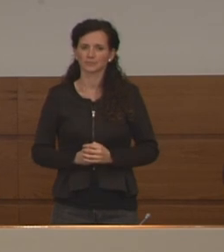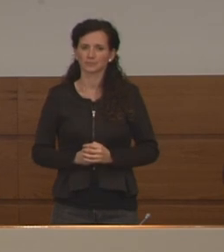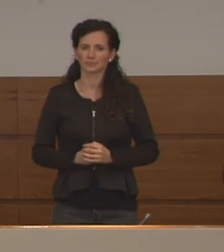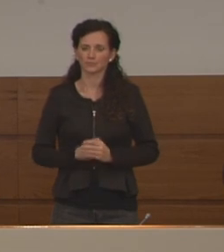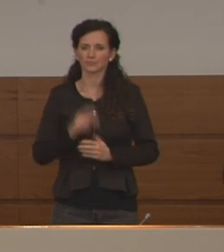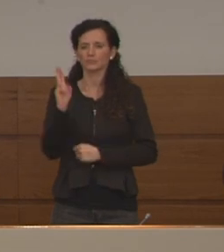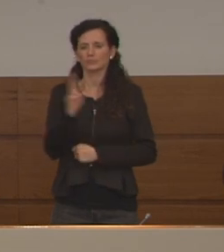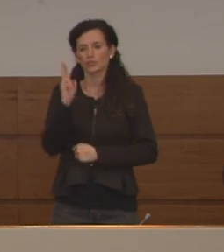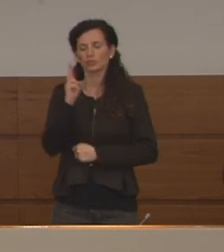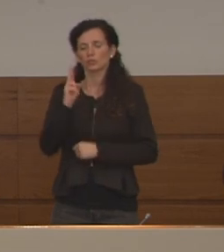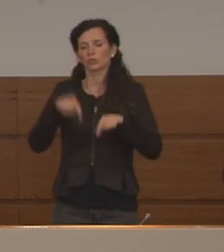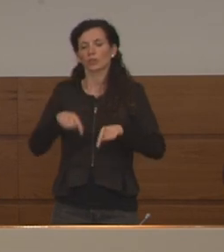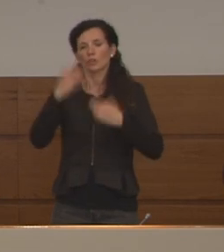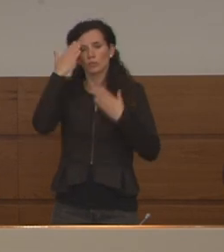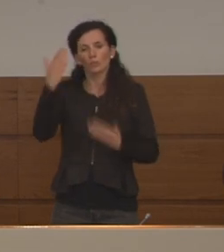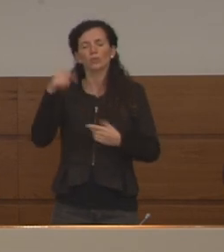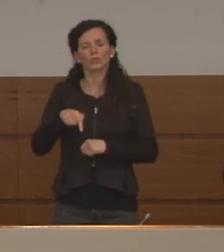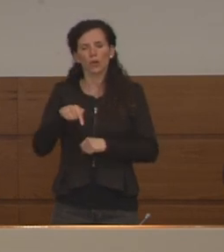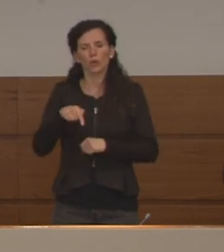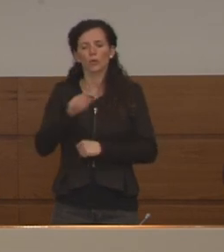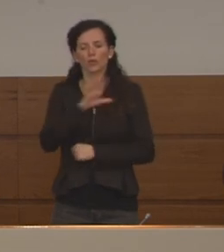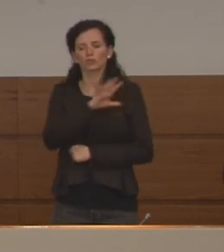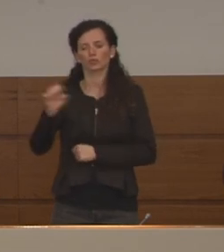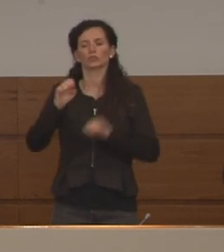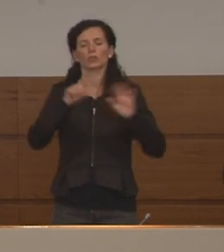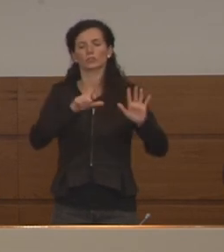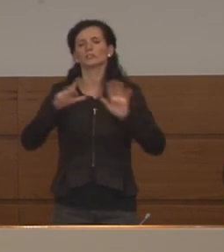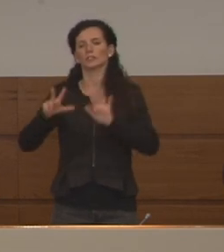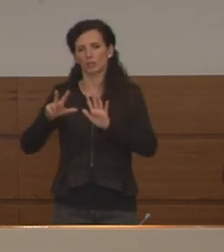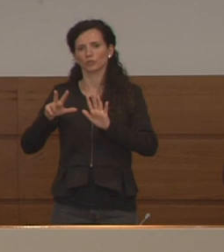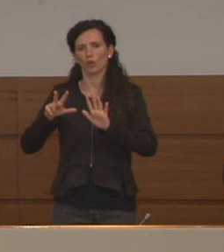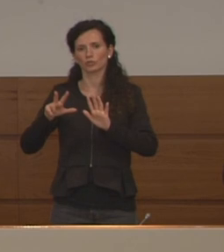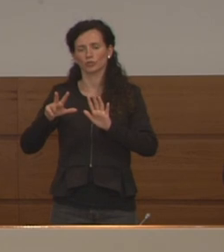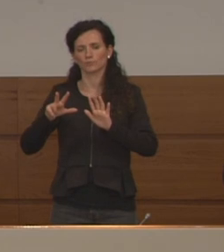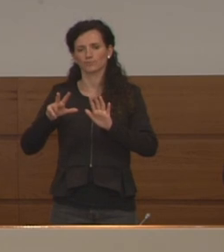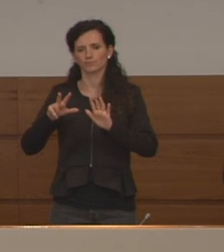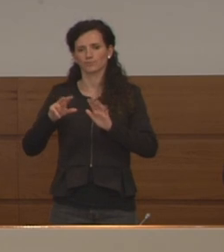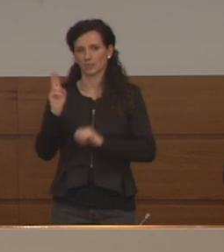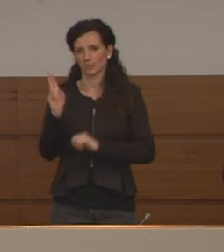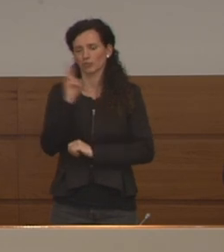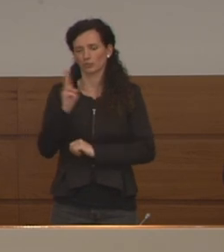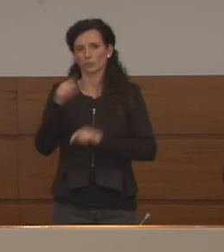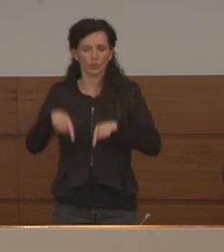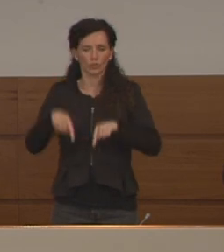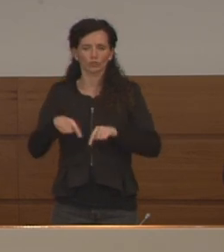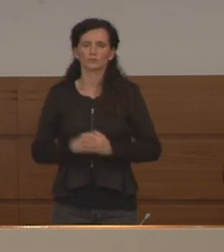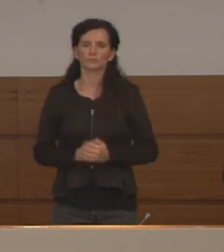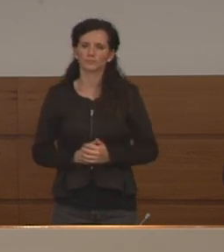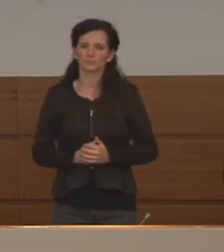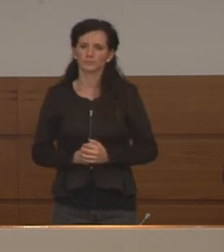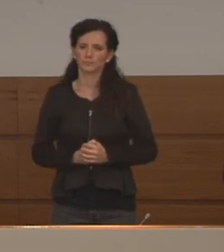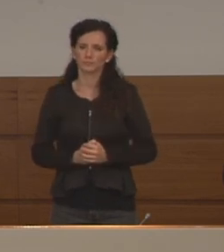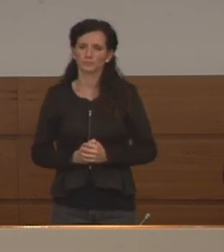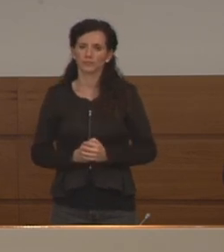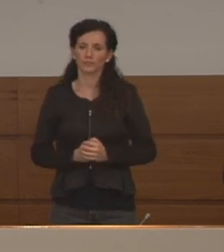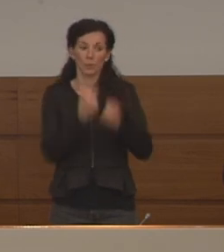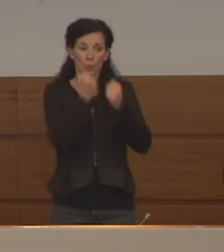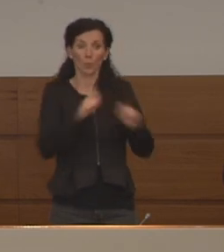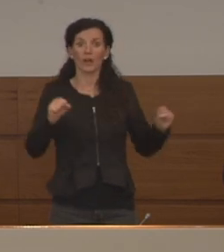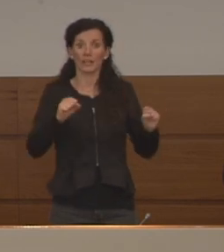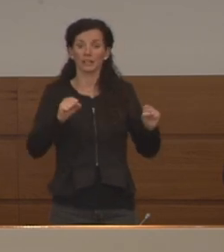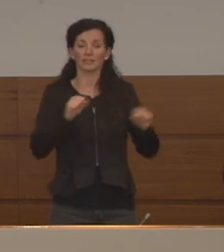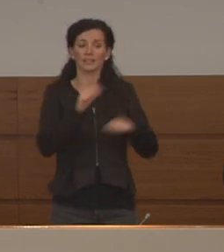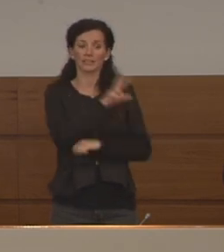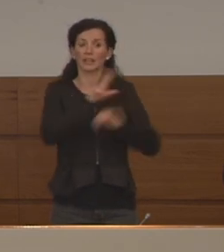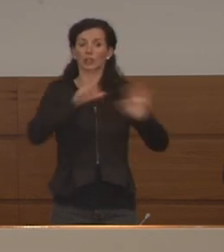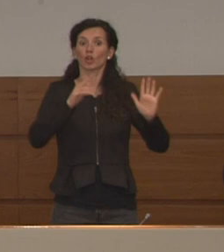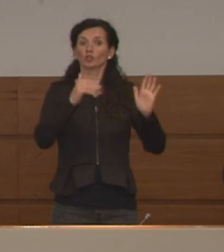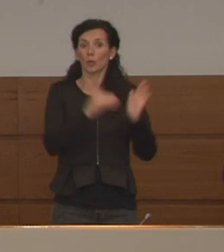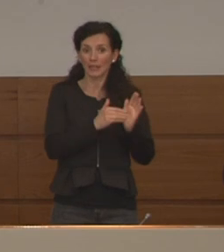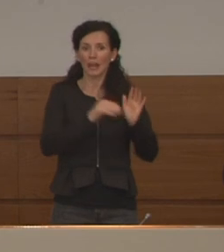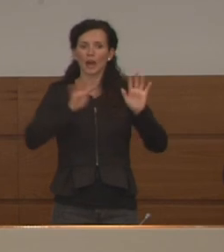purtroppo oggi è di 578 nuovi deceduti. Il totale dei guariti sale a 38.092,